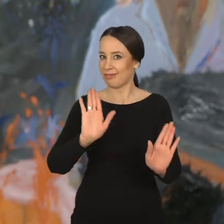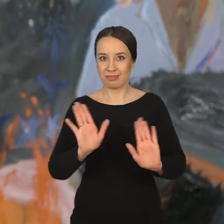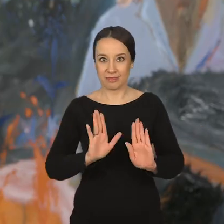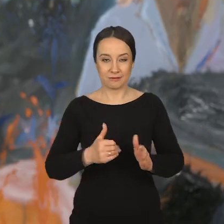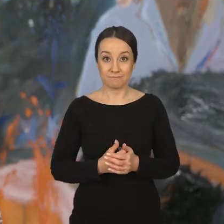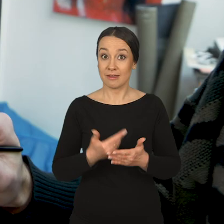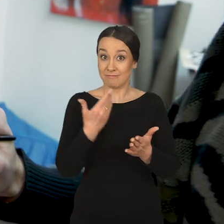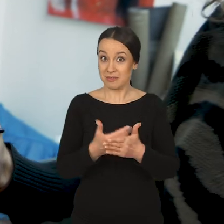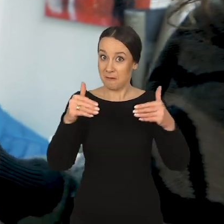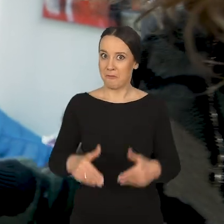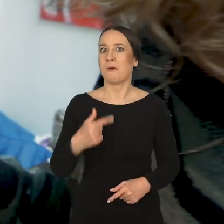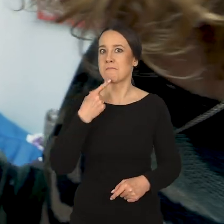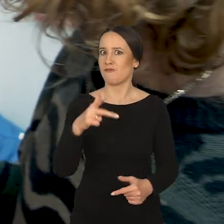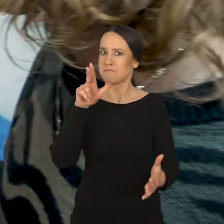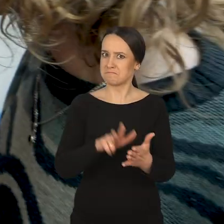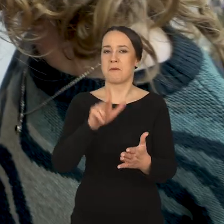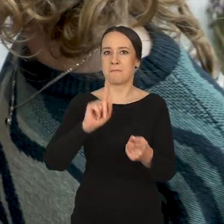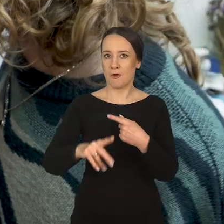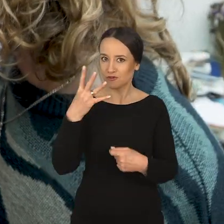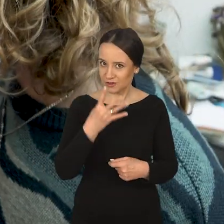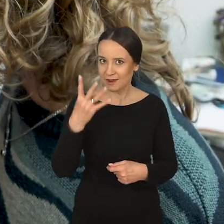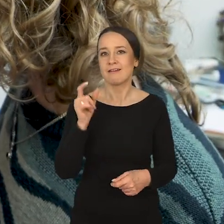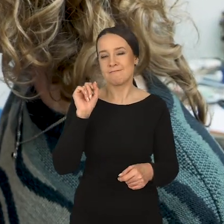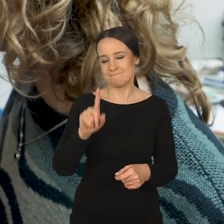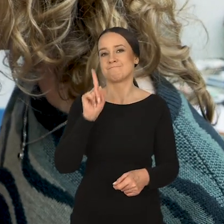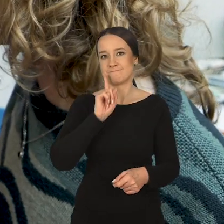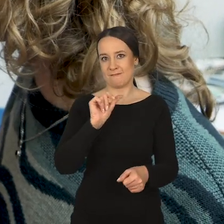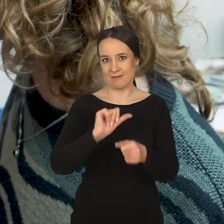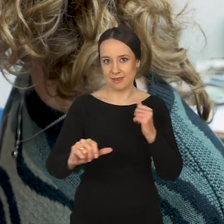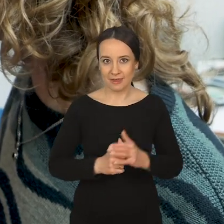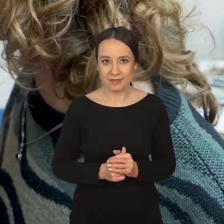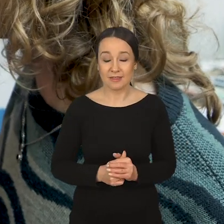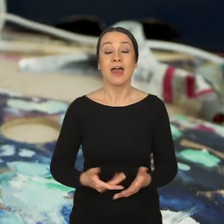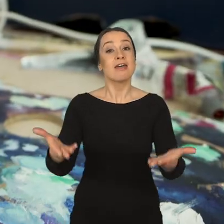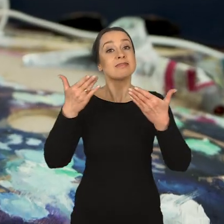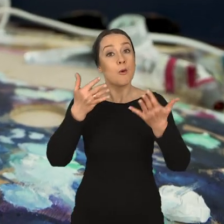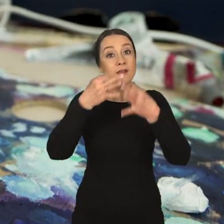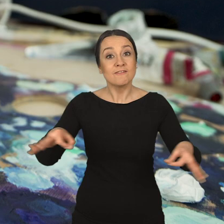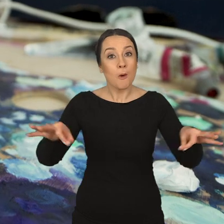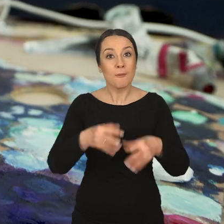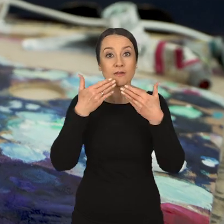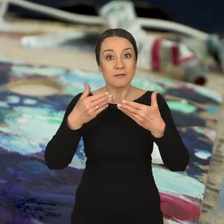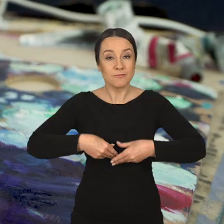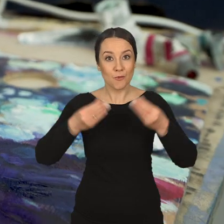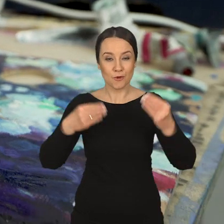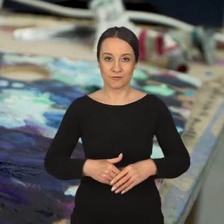I mogę to śmiało stwierdzić po tych czterech latach, że tak jest. Akademia dała mi swobodę rozwoju.